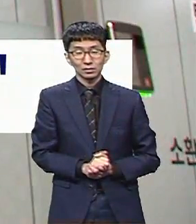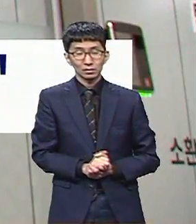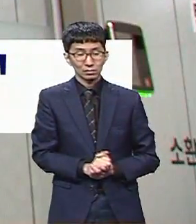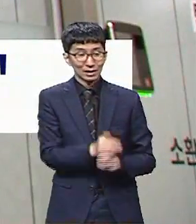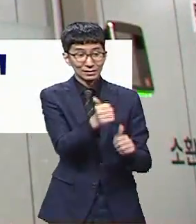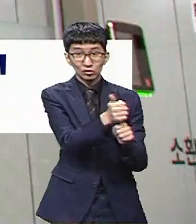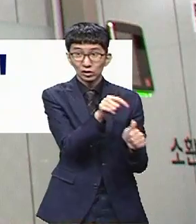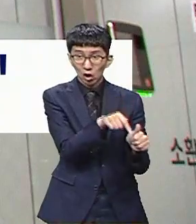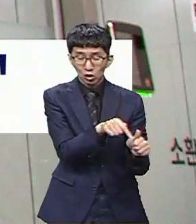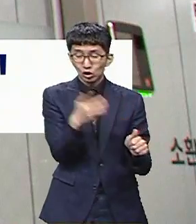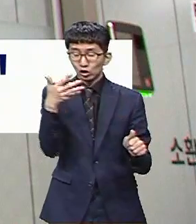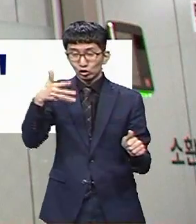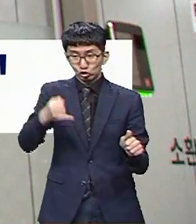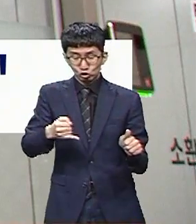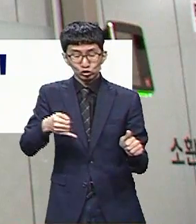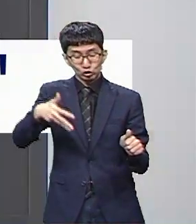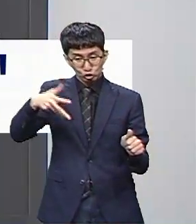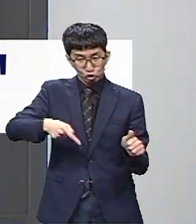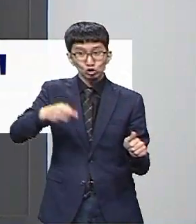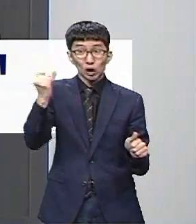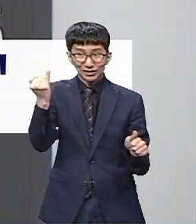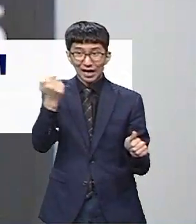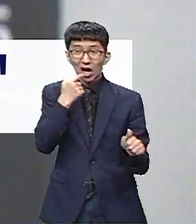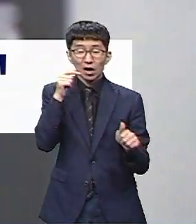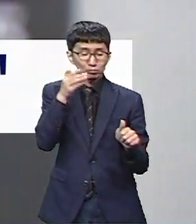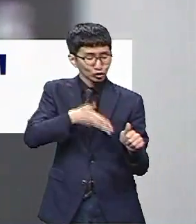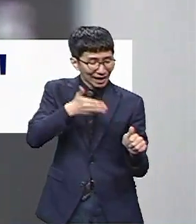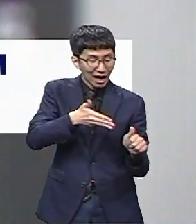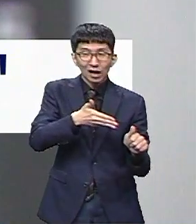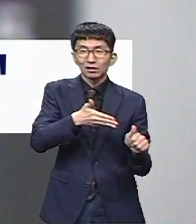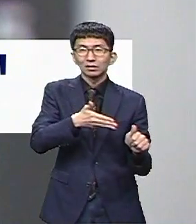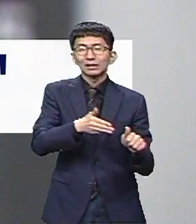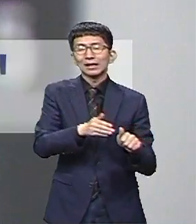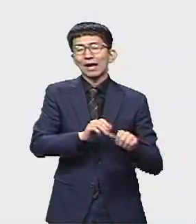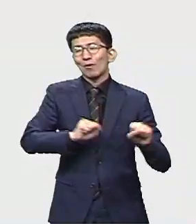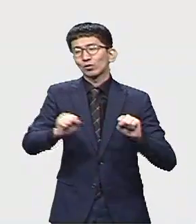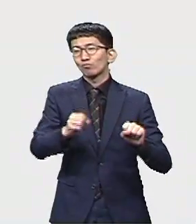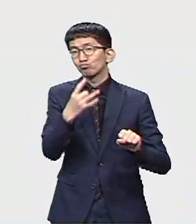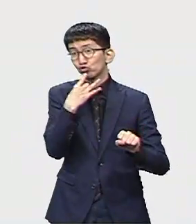처리한 뒤 보고만 했을 뿐 지시를 받은 건 아니라고 진술했고 추 장관도 보좌관에게